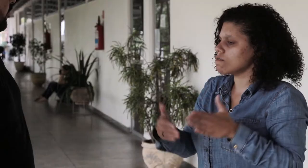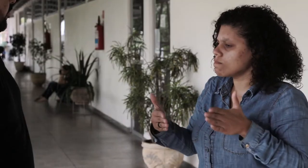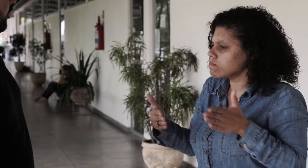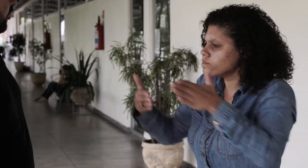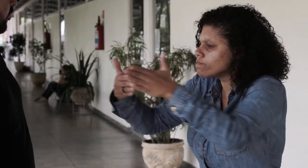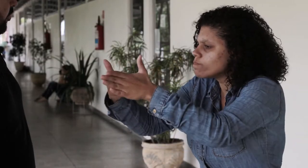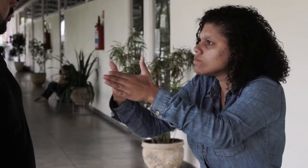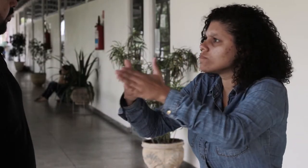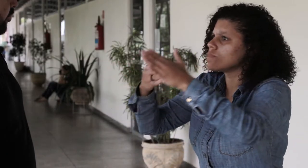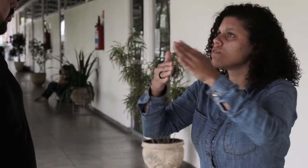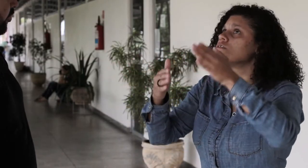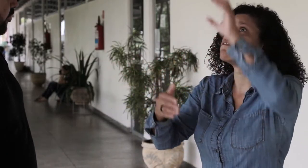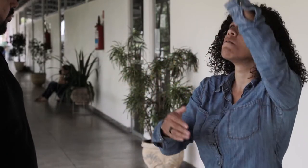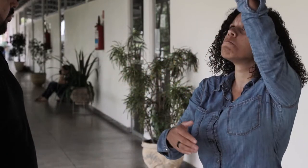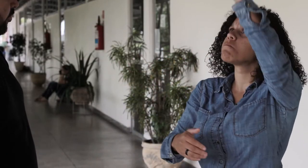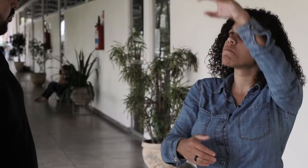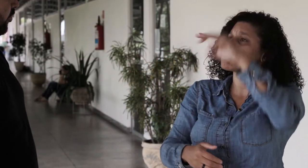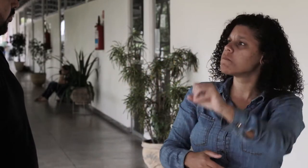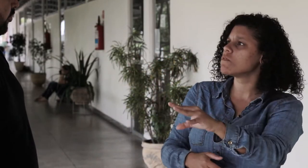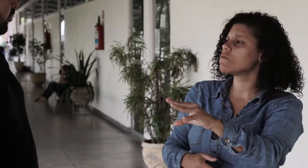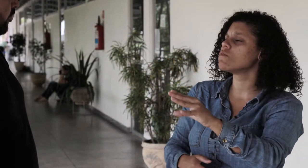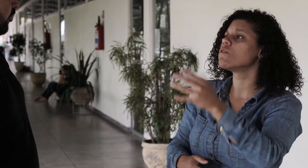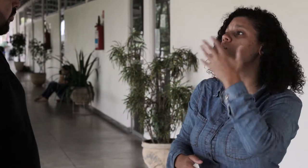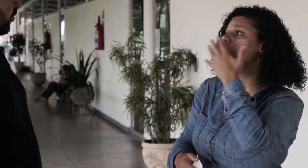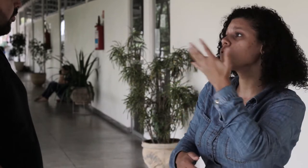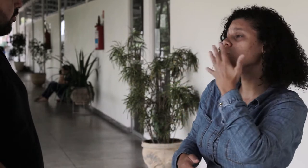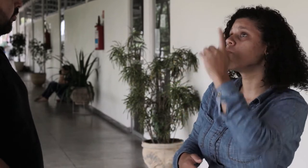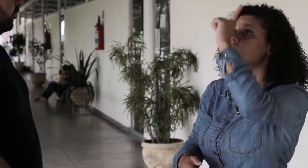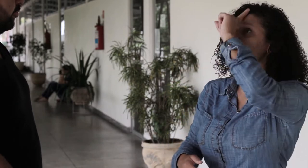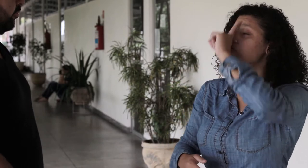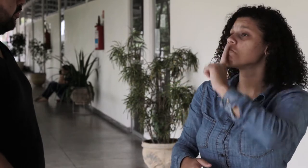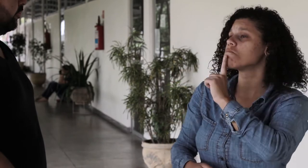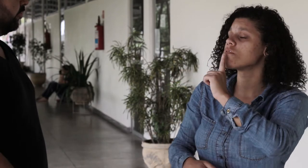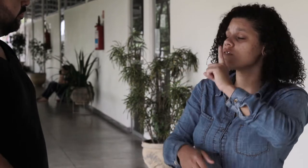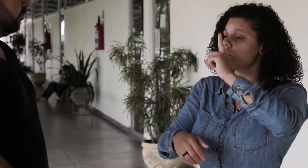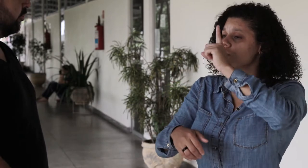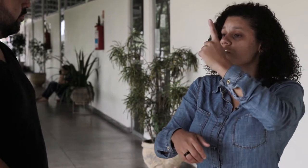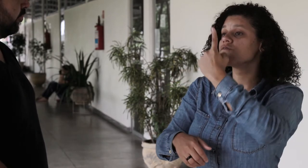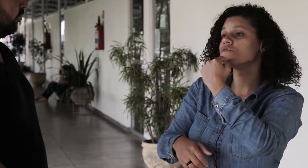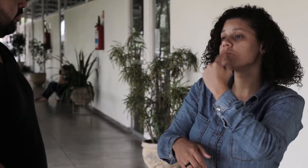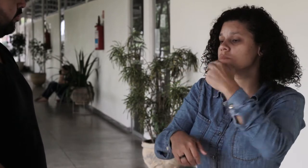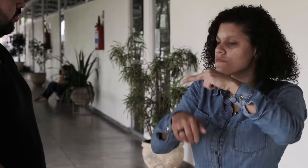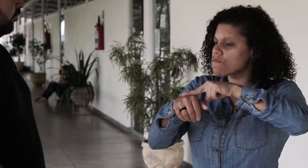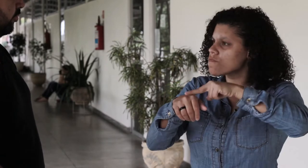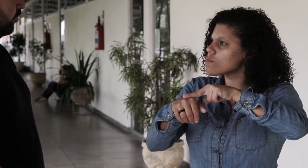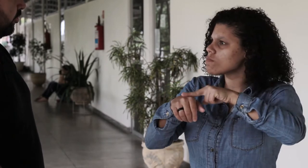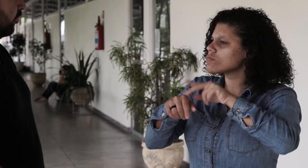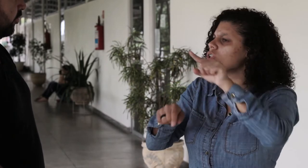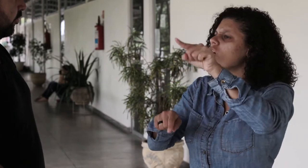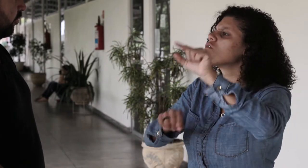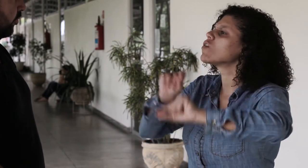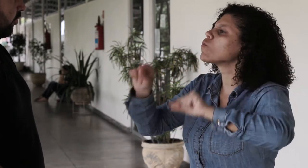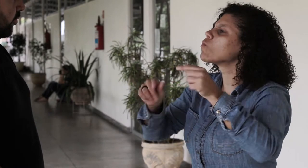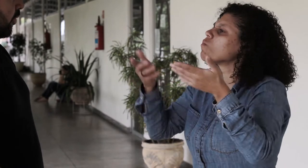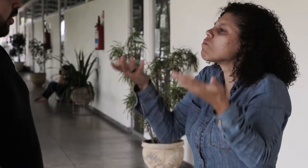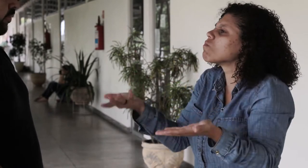E a rua do cruzamento do sinal? O que tem lá?